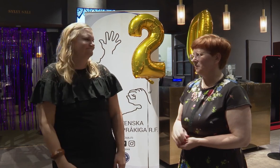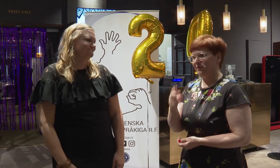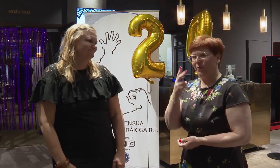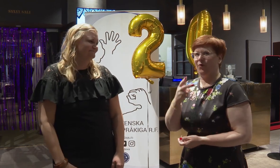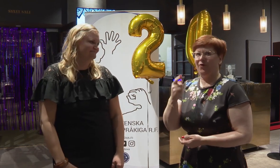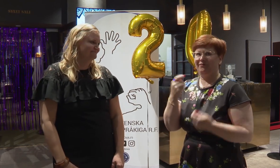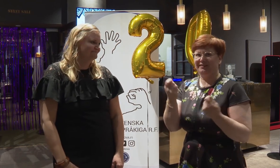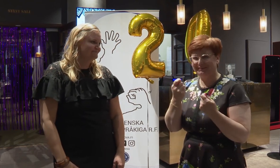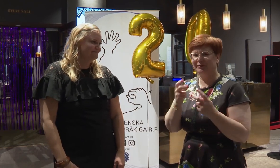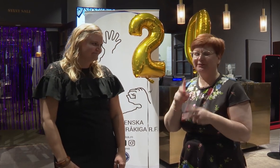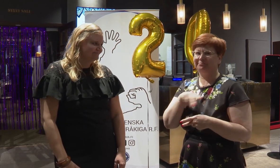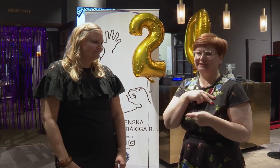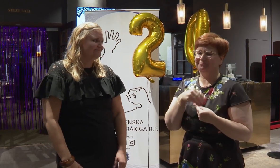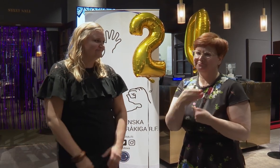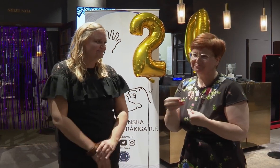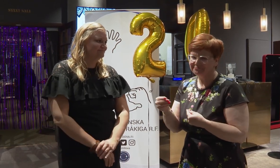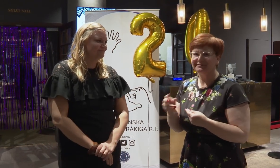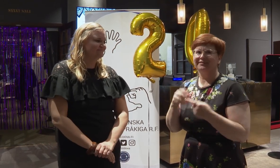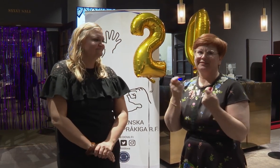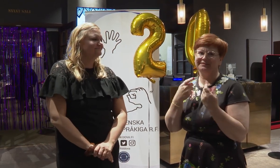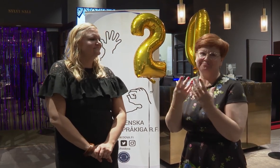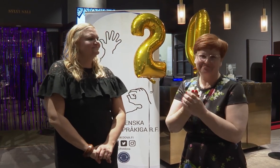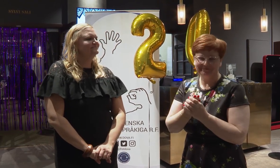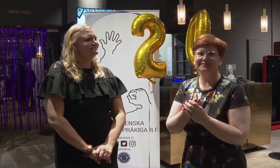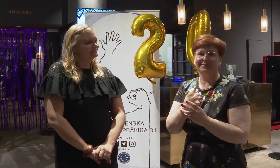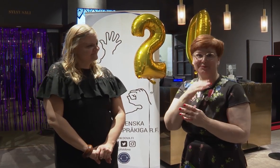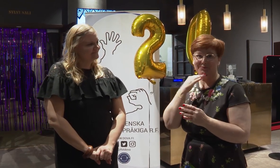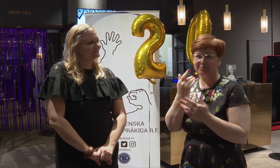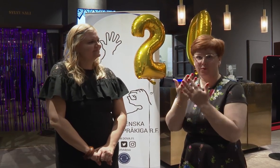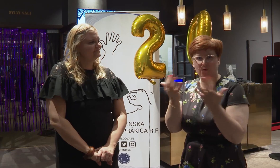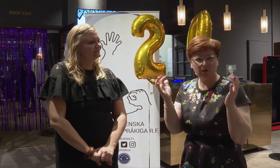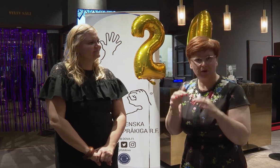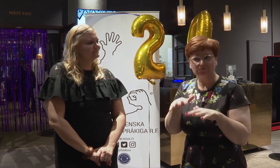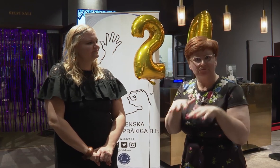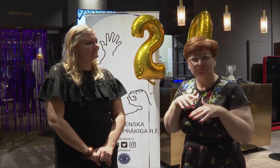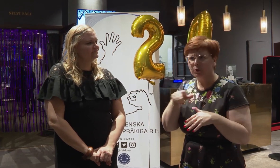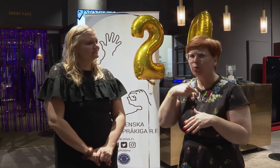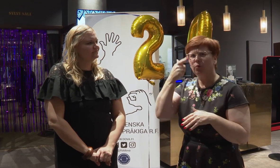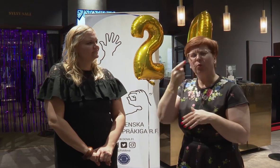Täällä on jaettu palkintoja ja juhlittu menemään. Oli yllättävää nähdä, miten moni on tullut paikan päälle.